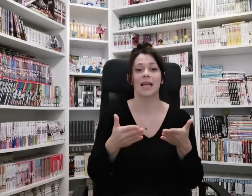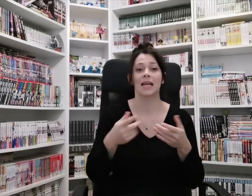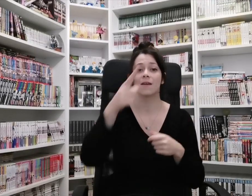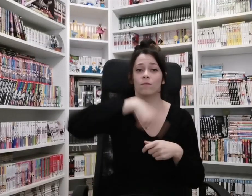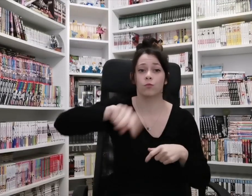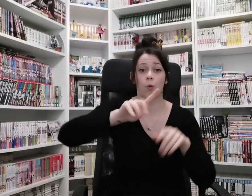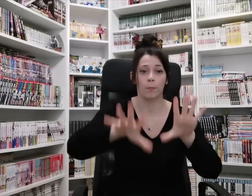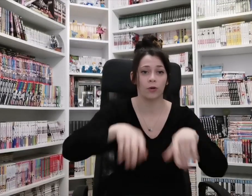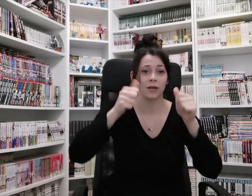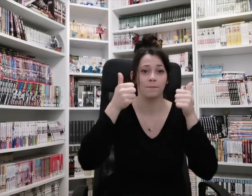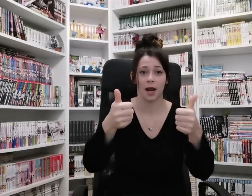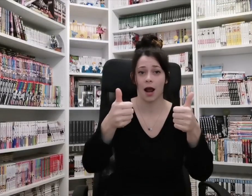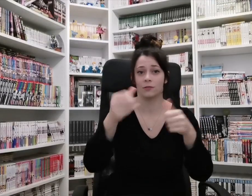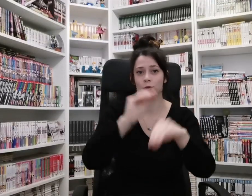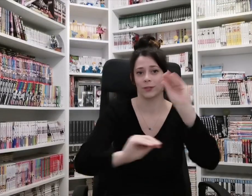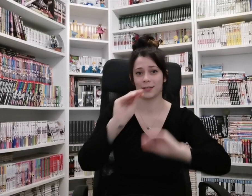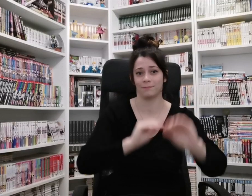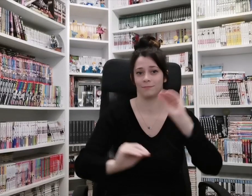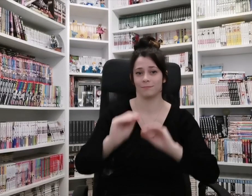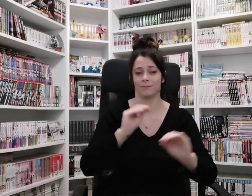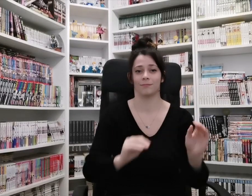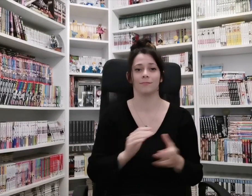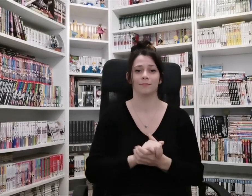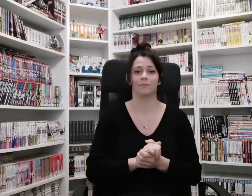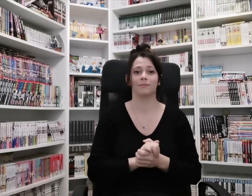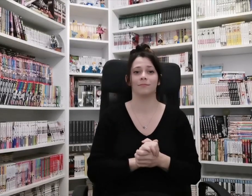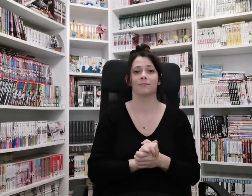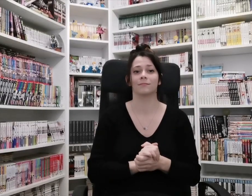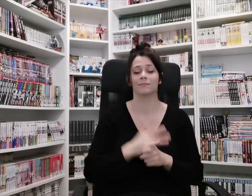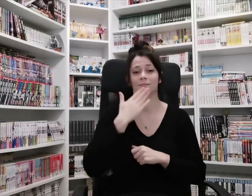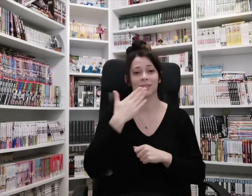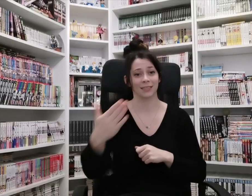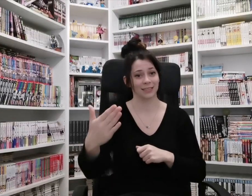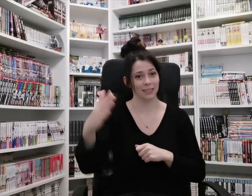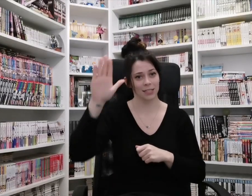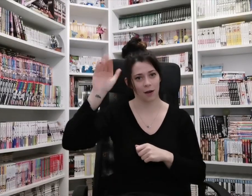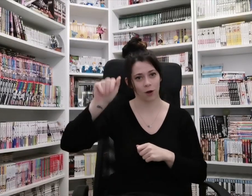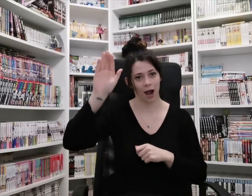Et prenez bien soin de vous ! Au revoir !